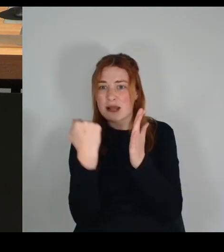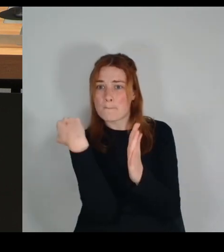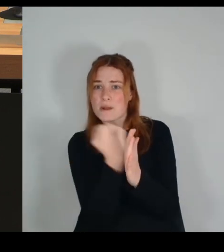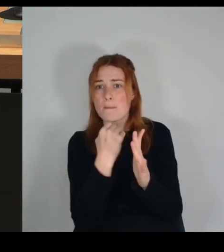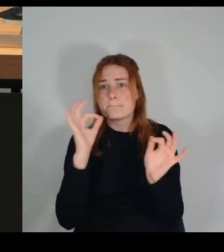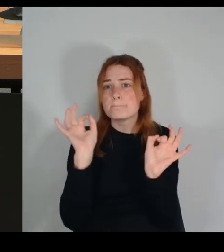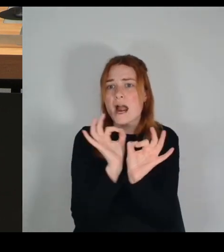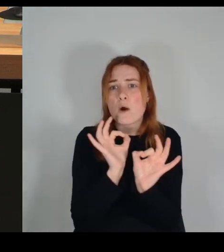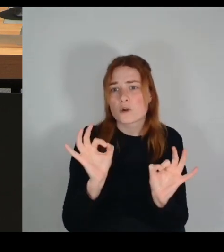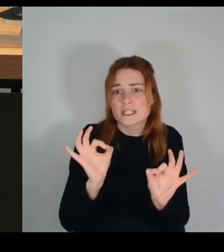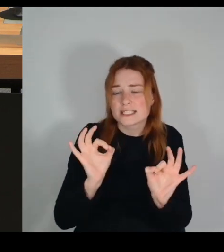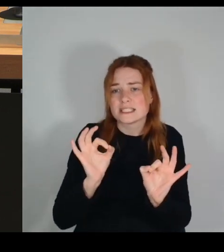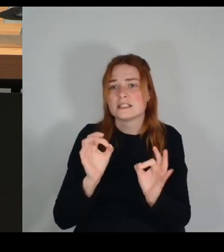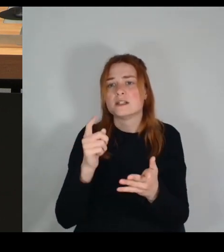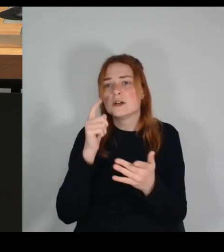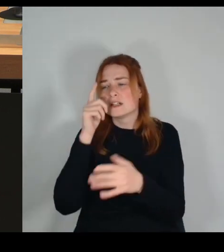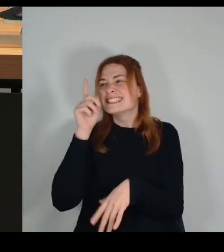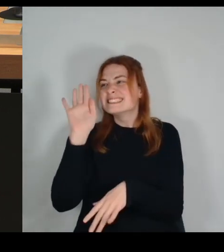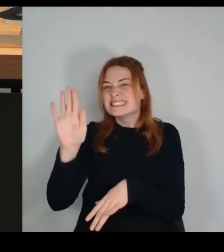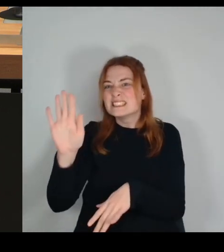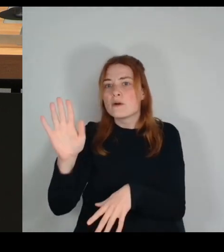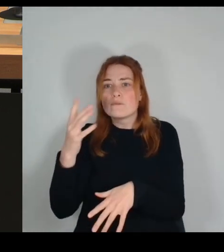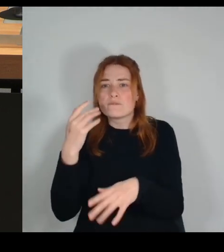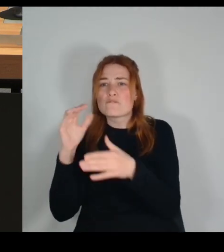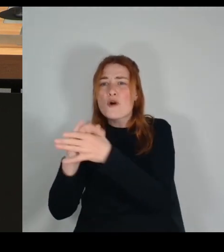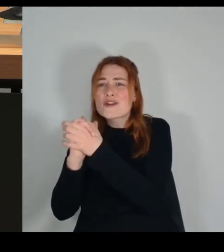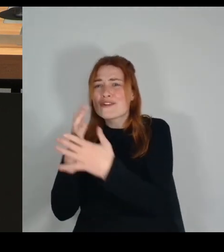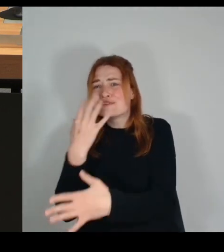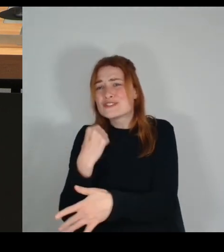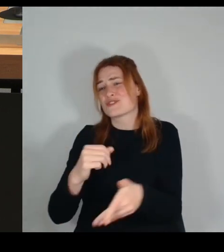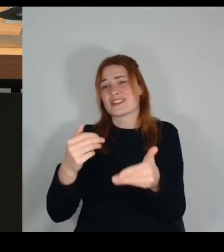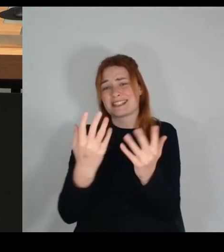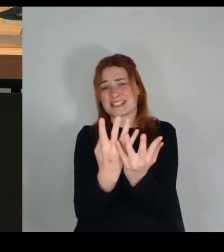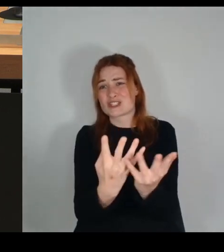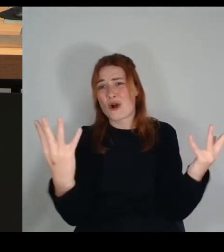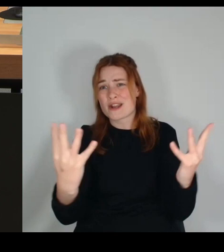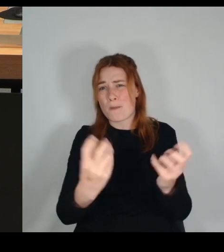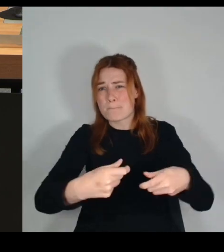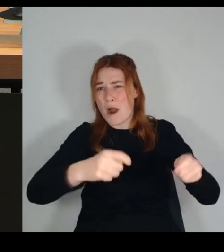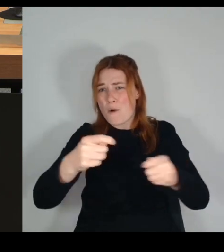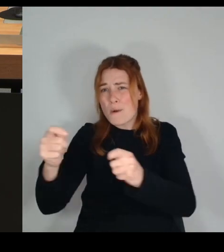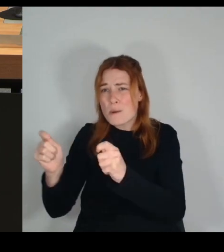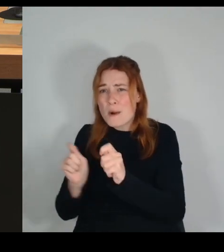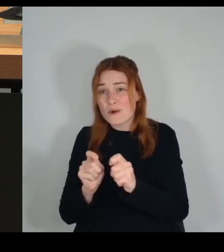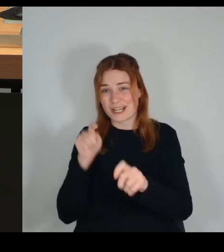Dazu werden Sie zumindest in Berlin keine Chance bekommen. Und wir werden mit Sicherheit dafür einstehen, dass es ihnen